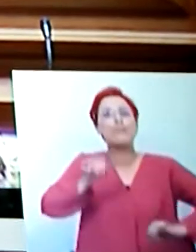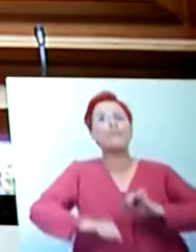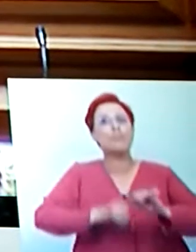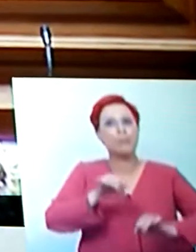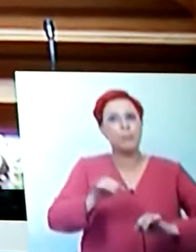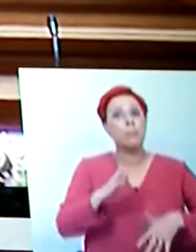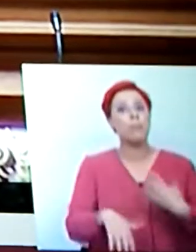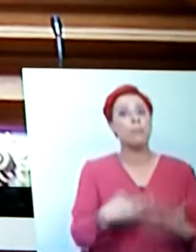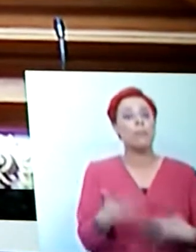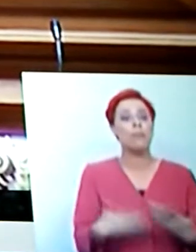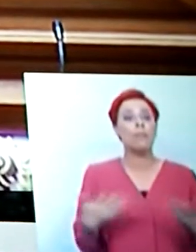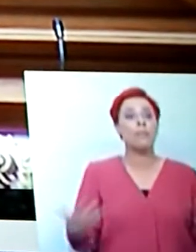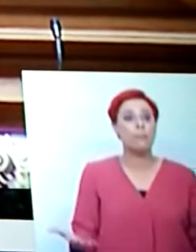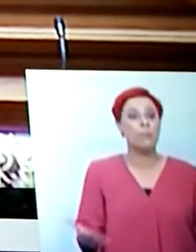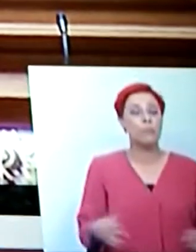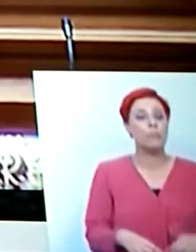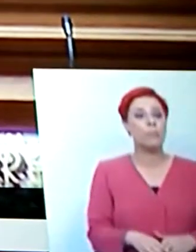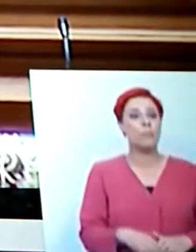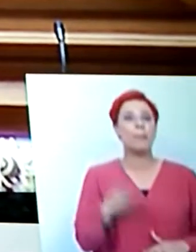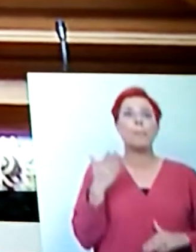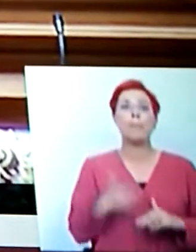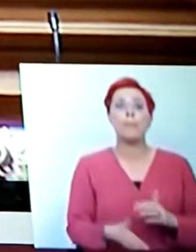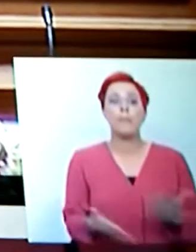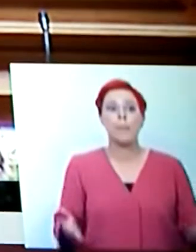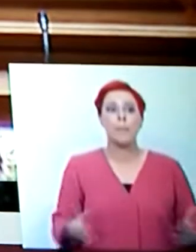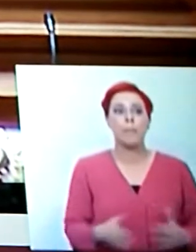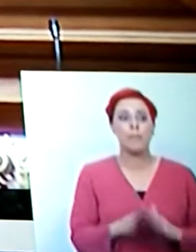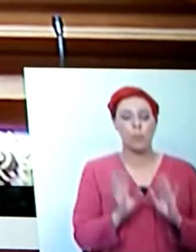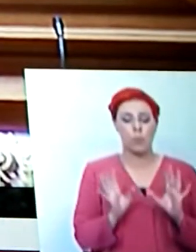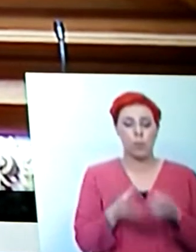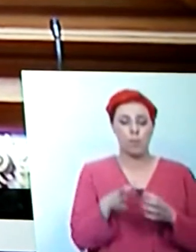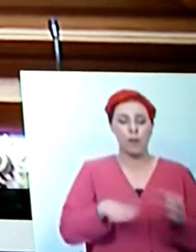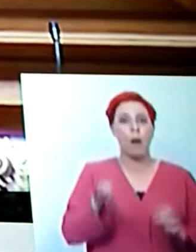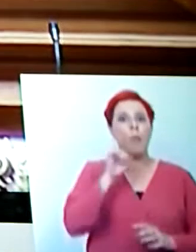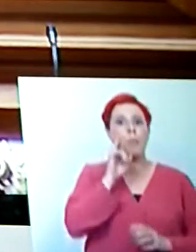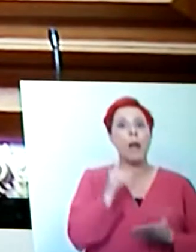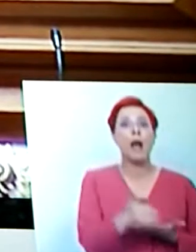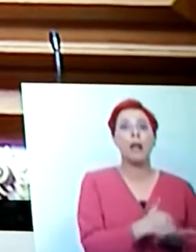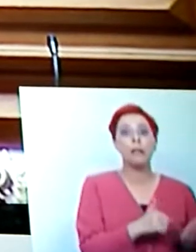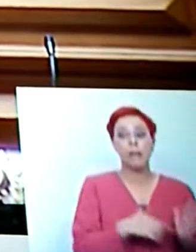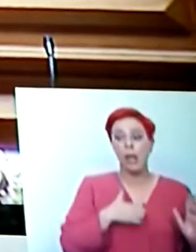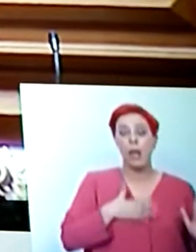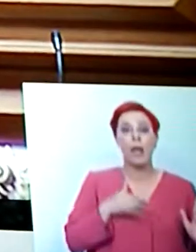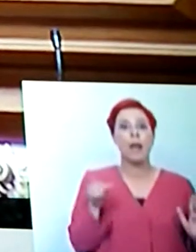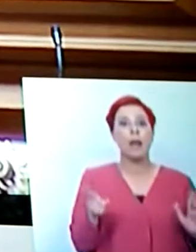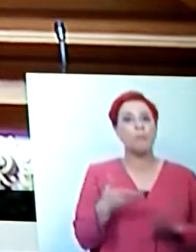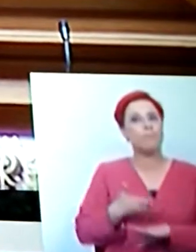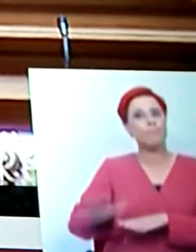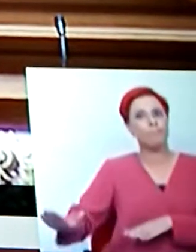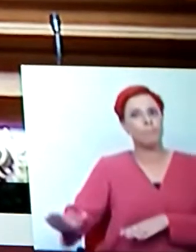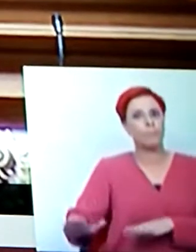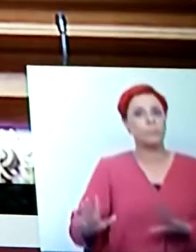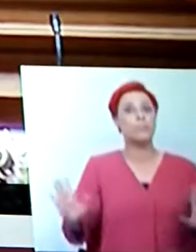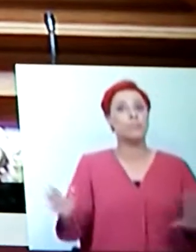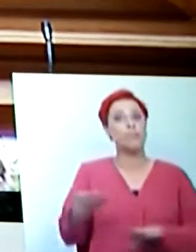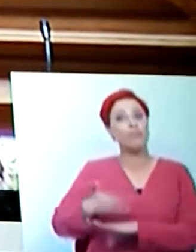entretanto acontece com a intervenção do... da comissão nacional que teçam dados, esta empresa foi afastada, e foi afastada